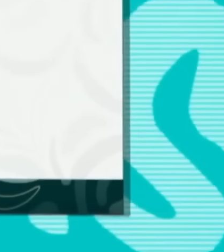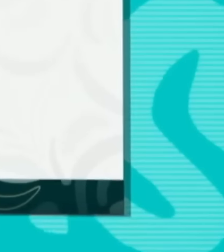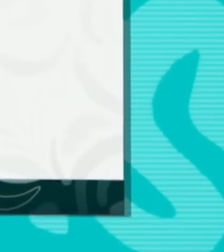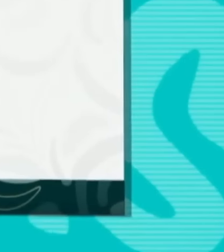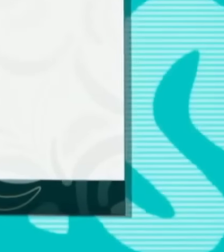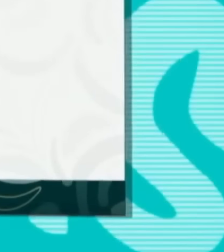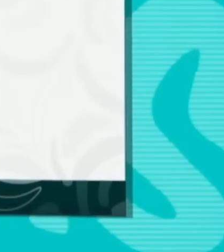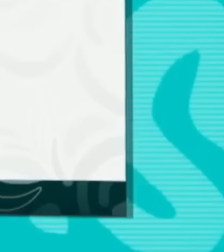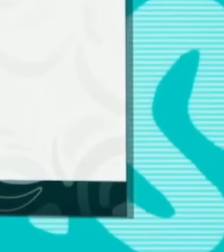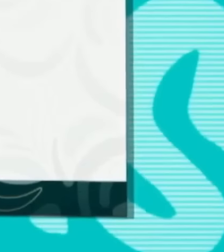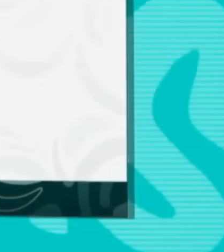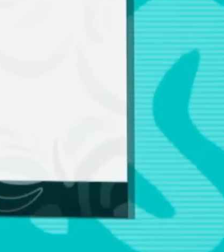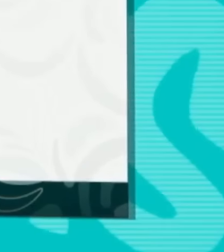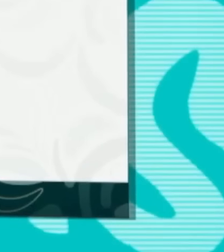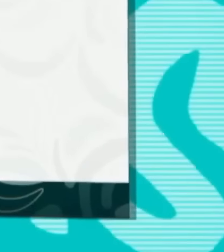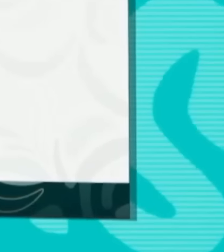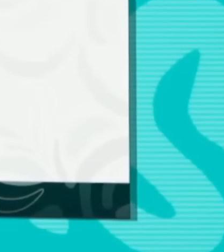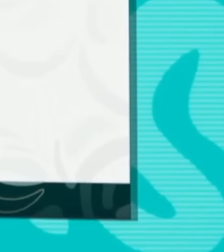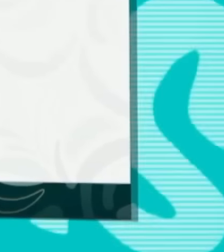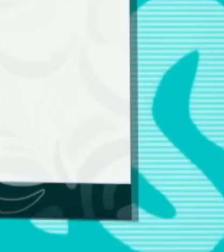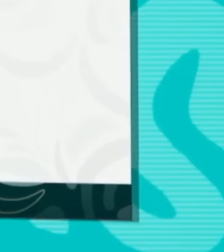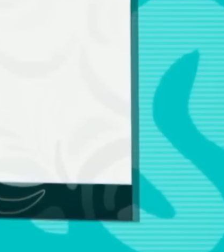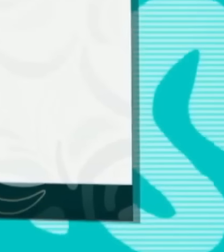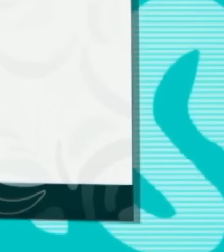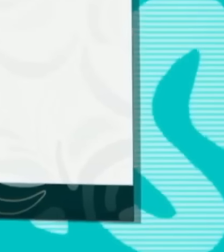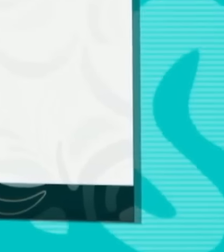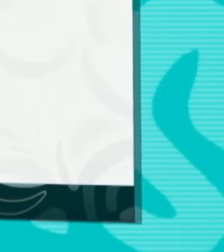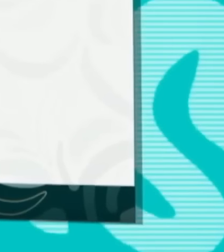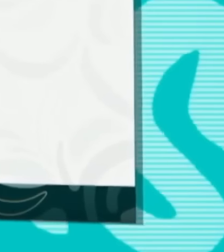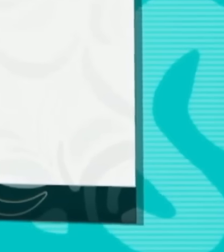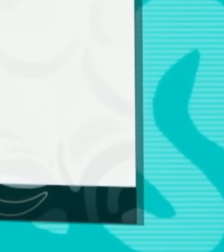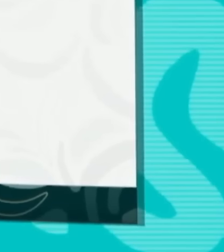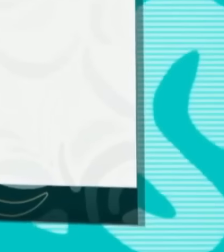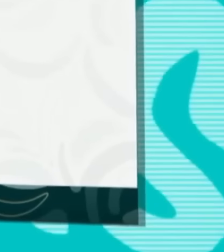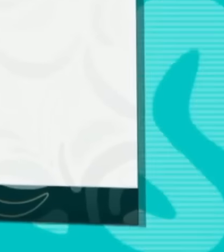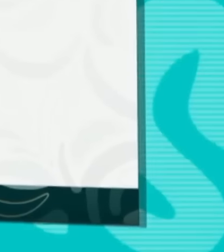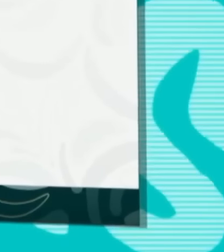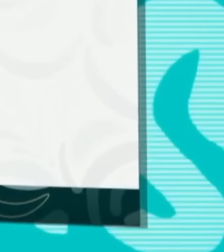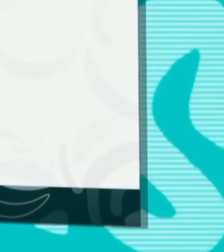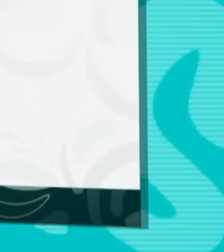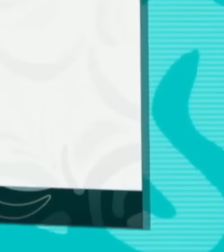Reducir el costo de las elecciones en un 25% eliminando la duplicidad de funciones entre el INE